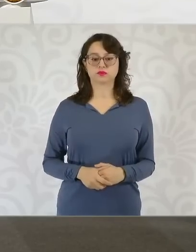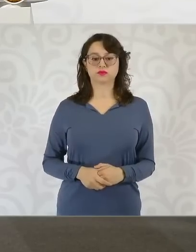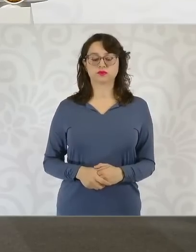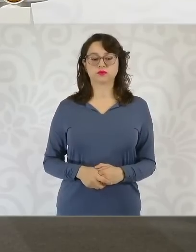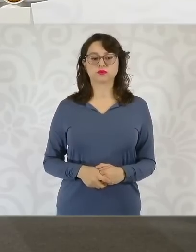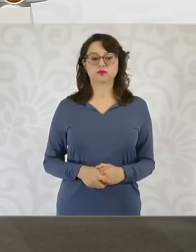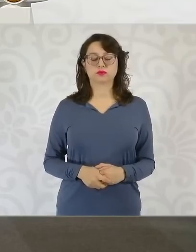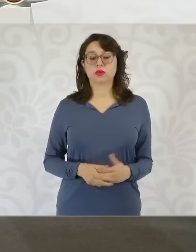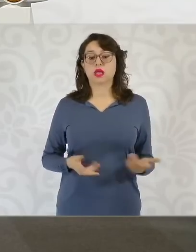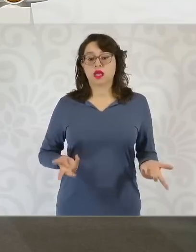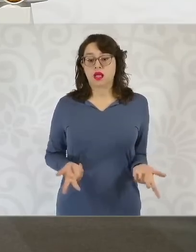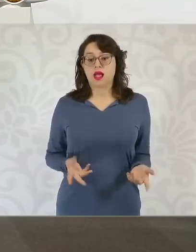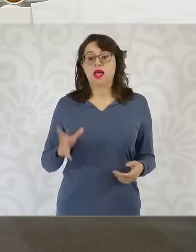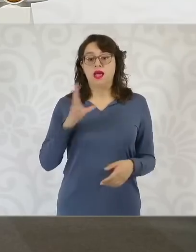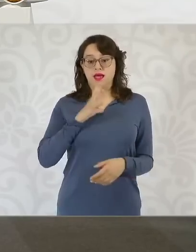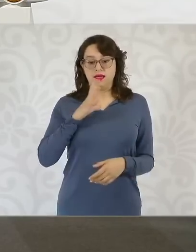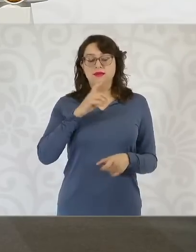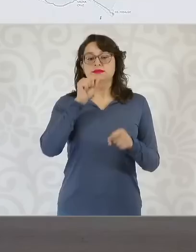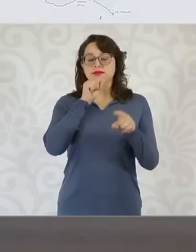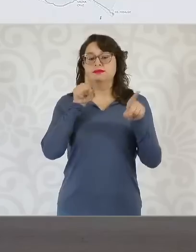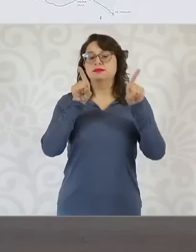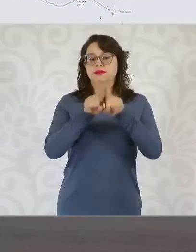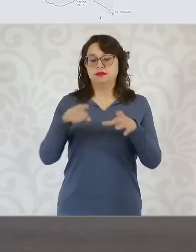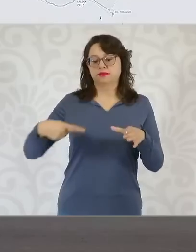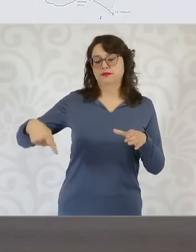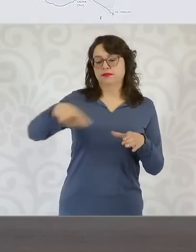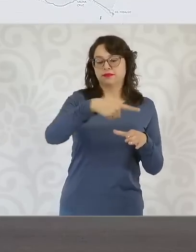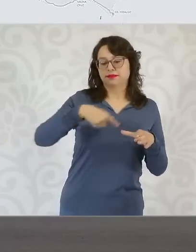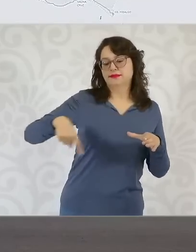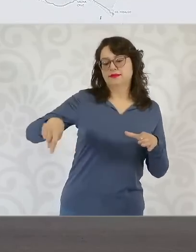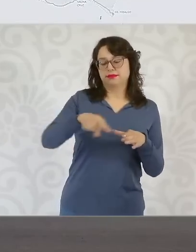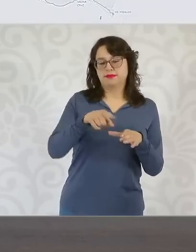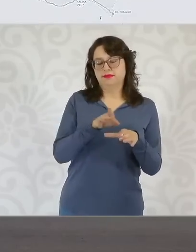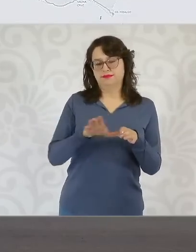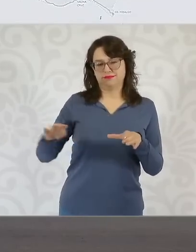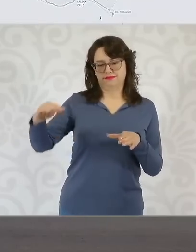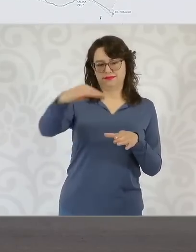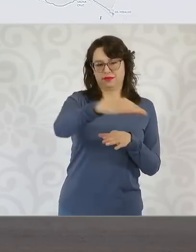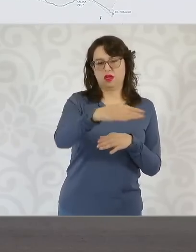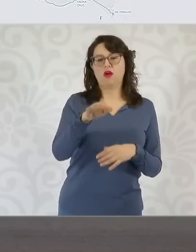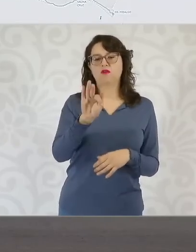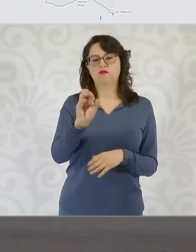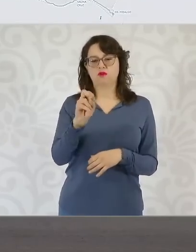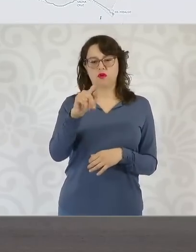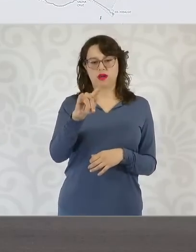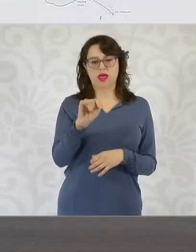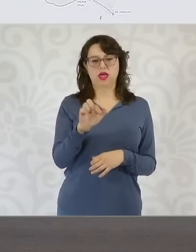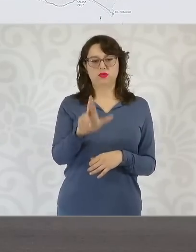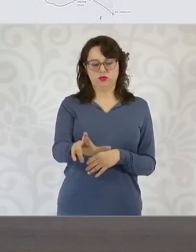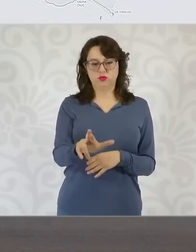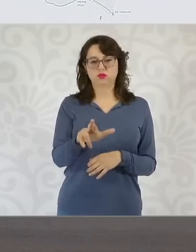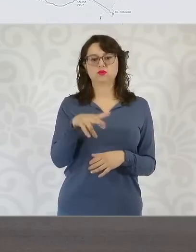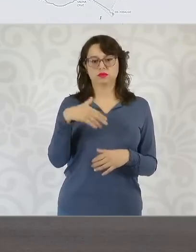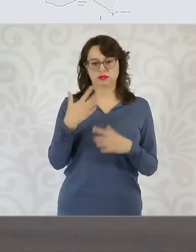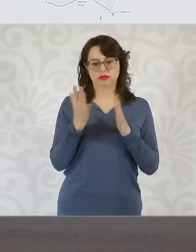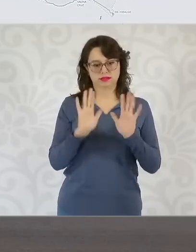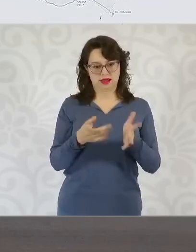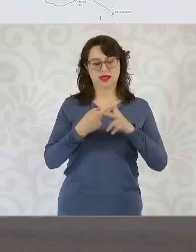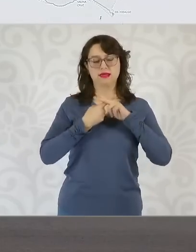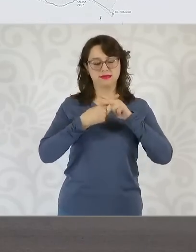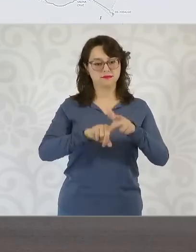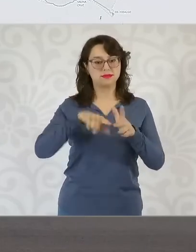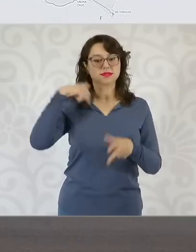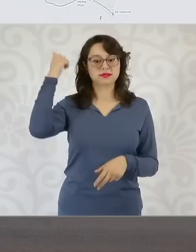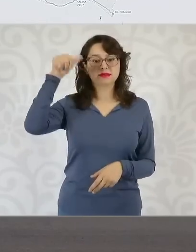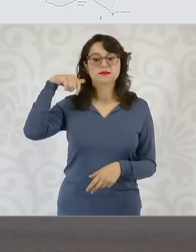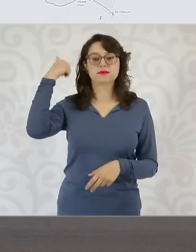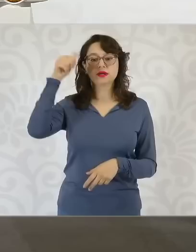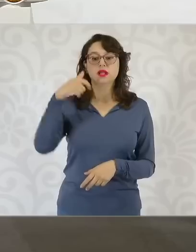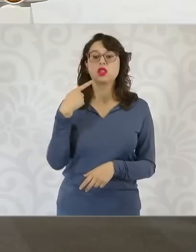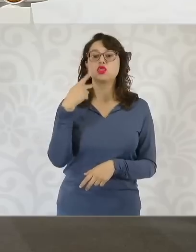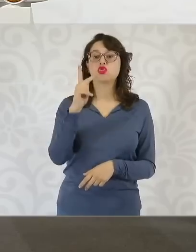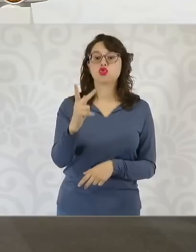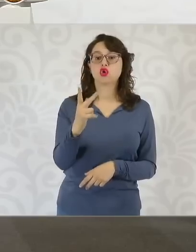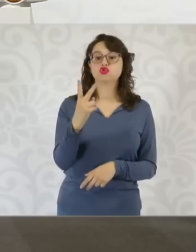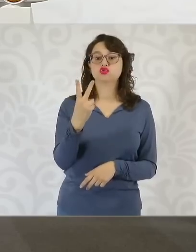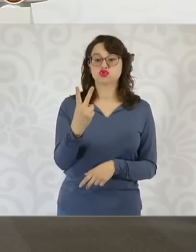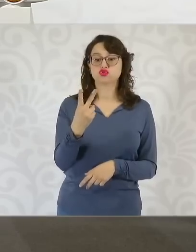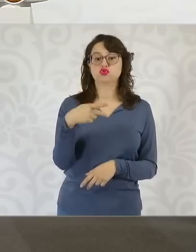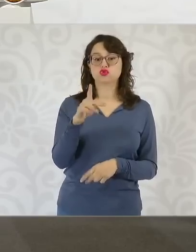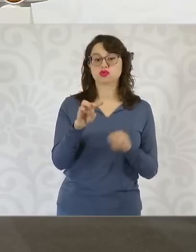es inicia en abril de 2025 ya está en en licitación tiene 2 km de longitud y 450